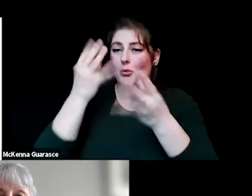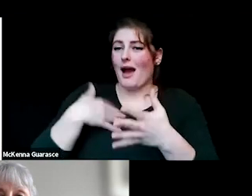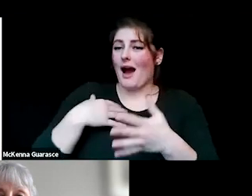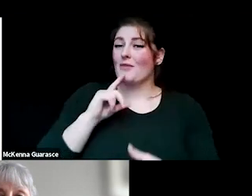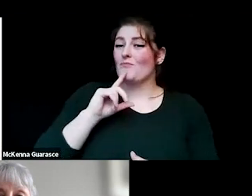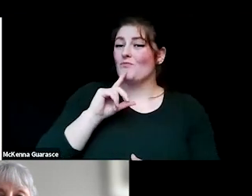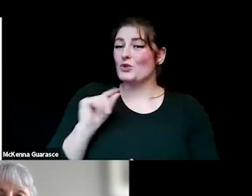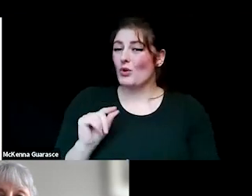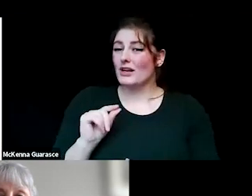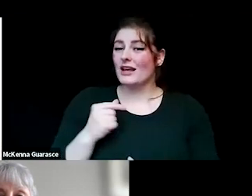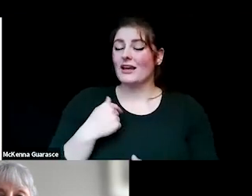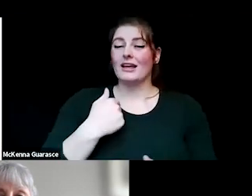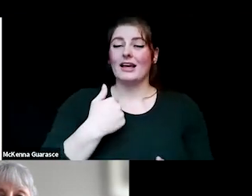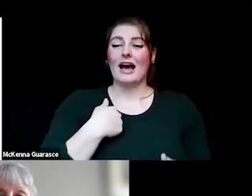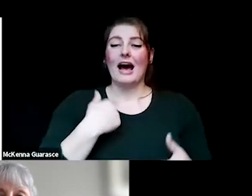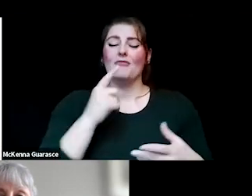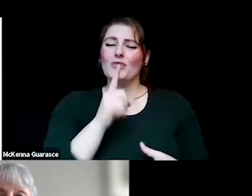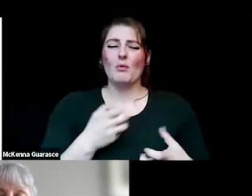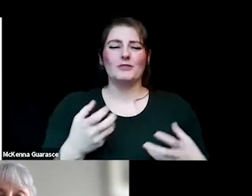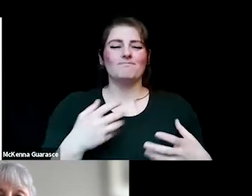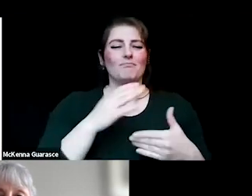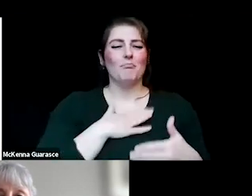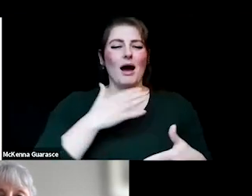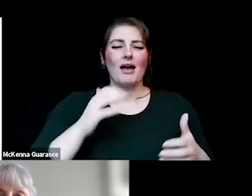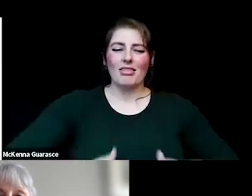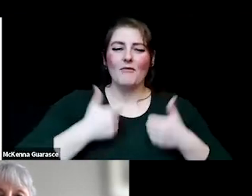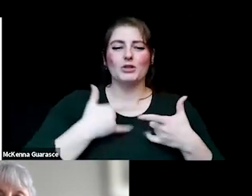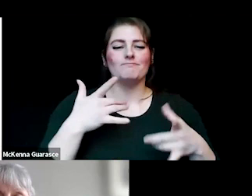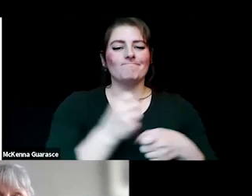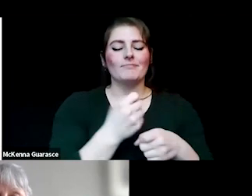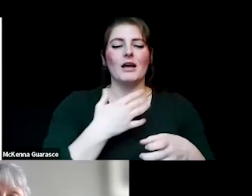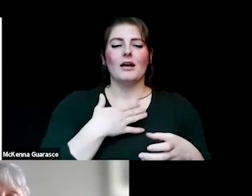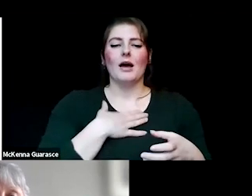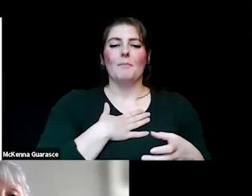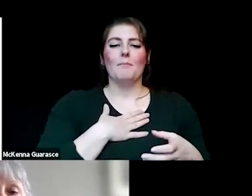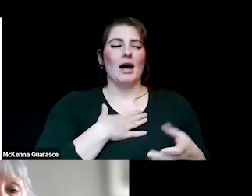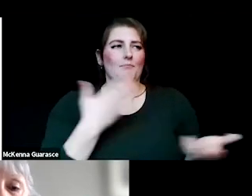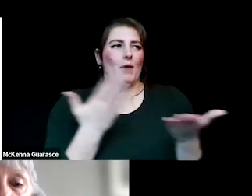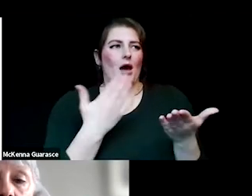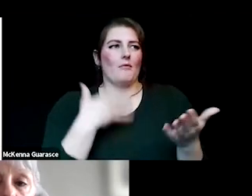quiero poner en orden mi vida, pero estoy pensando, ¿para qué? Mi vida es terrible.